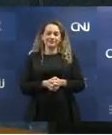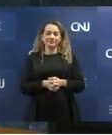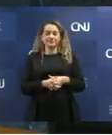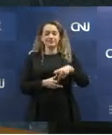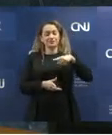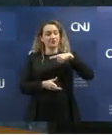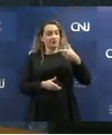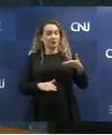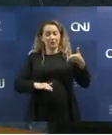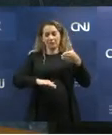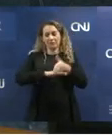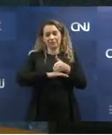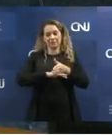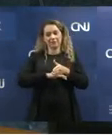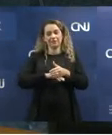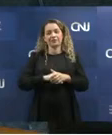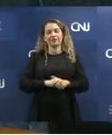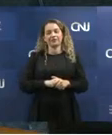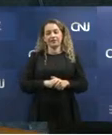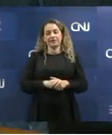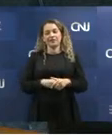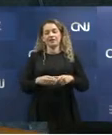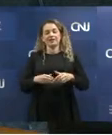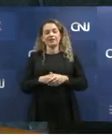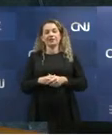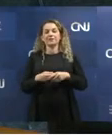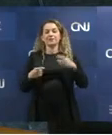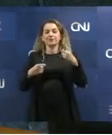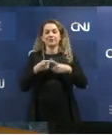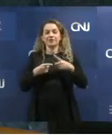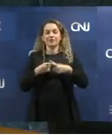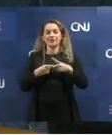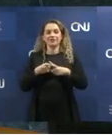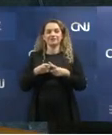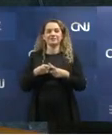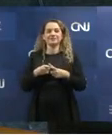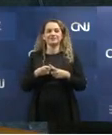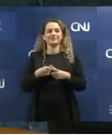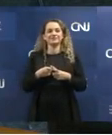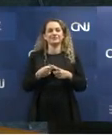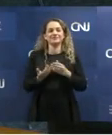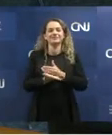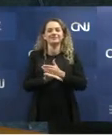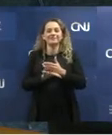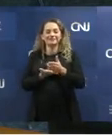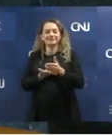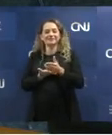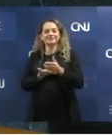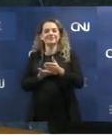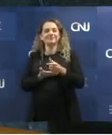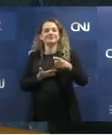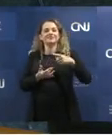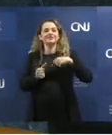Isso porque somente um leitura de cana vai me explicar divergir da ministra corregedora na fanpage